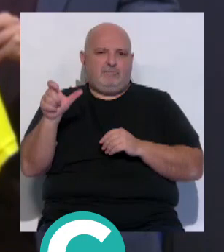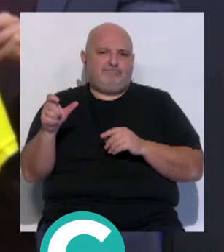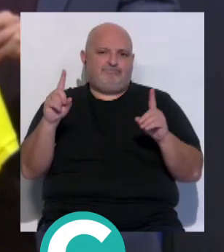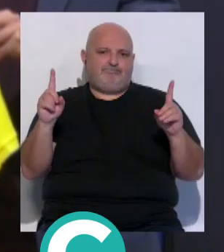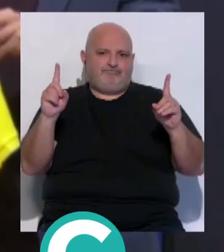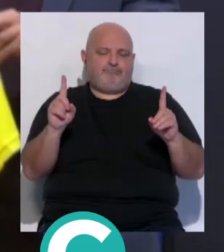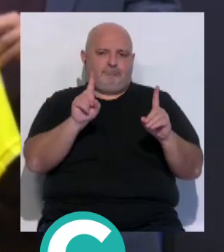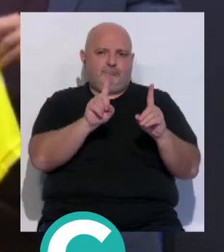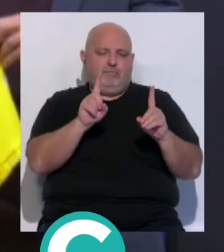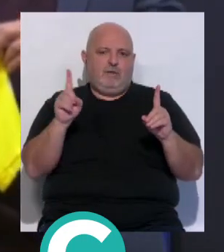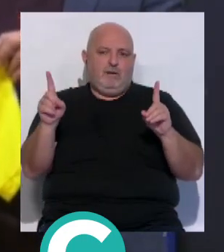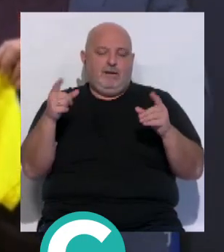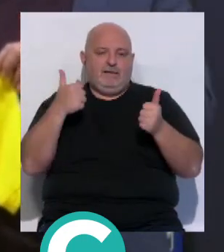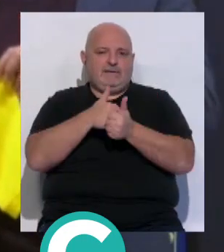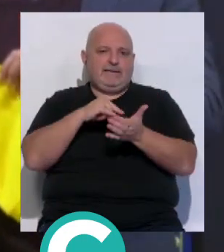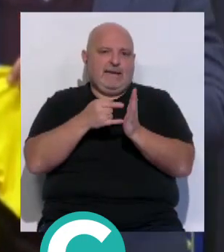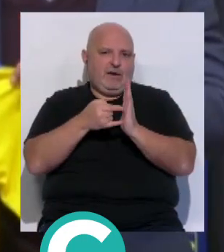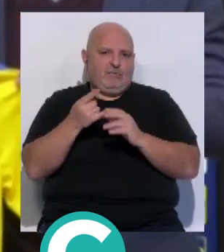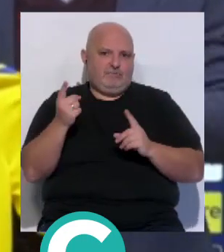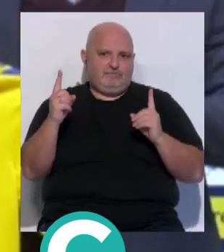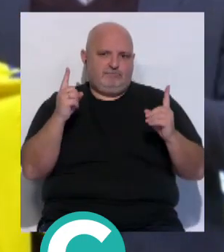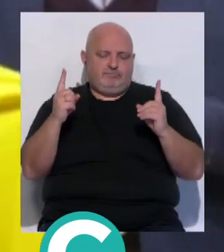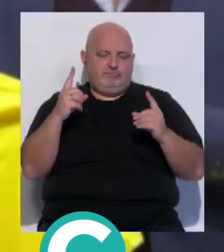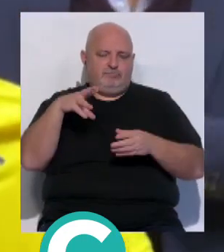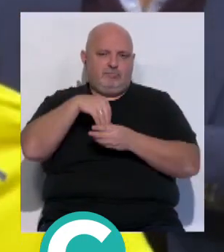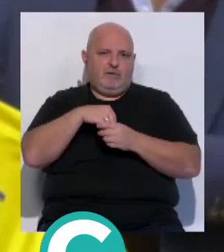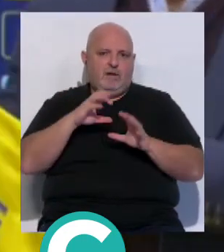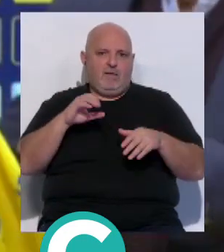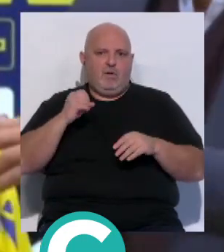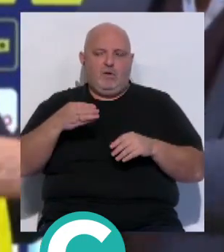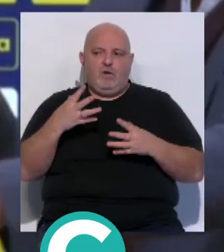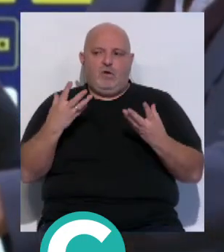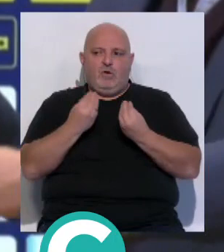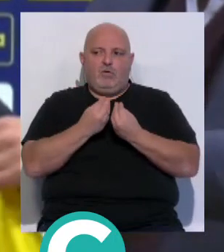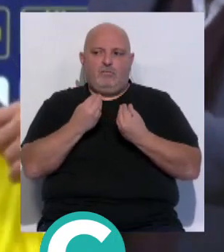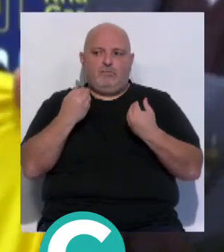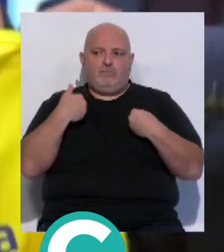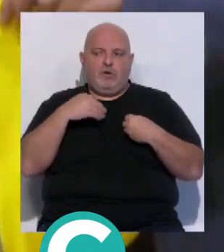ya estaba trabajando para la secretaría técnica del Cádiz club de fútbol junto con Jorge Cordero